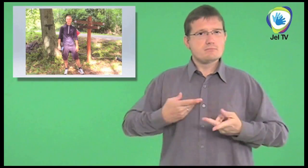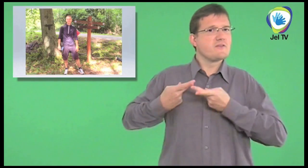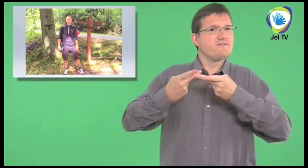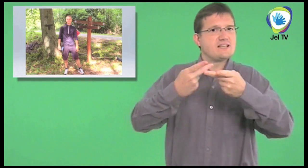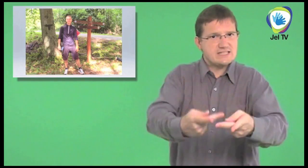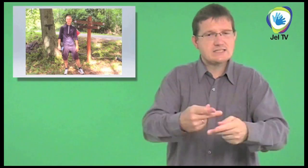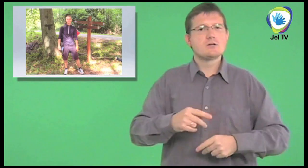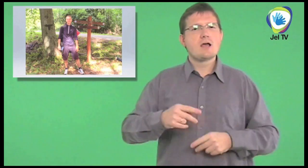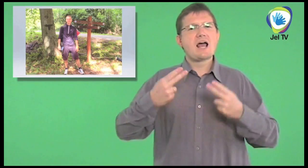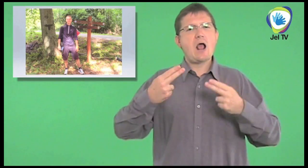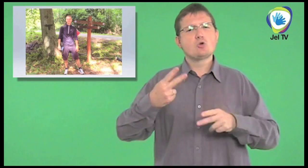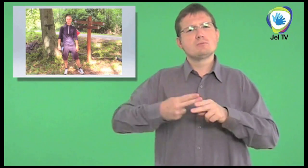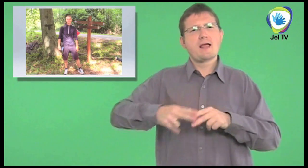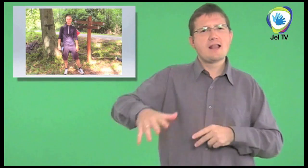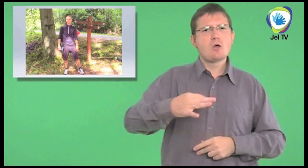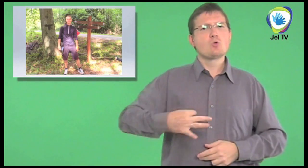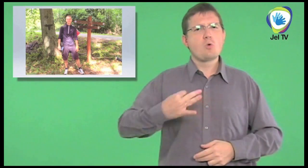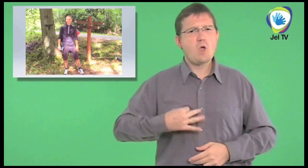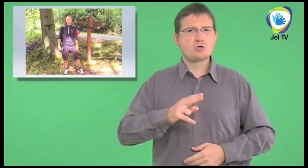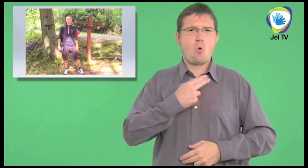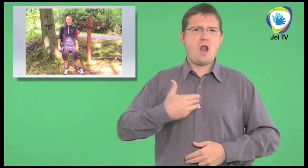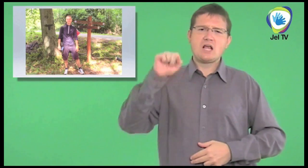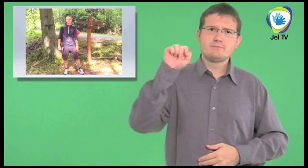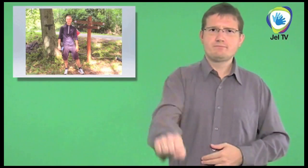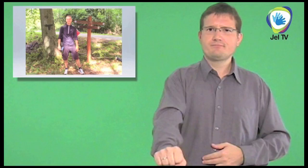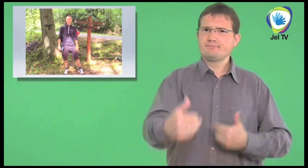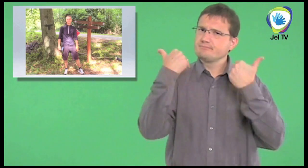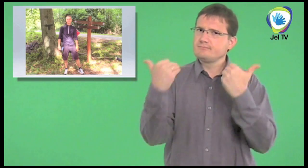Az összegyûlt összeget rákbeteg gyermekek gyógyulásáért a kórháznak adta.